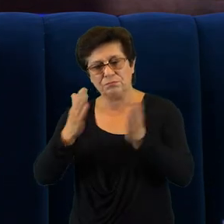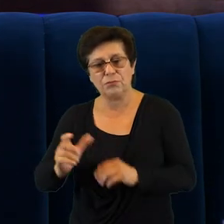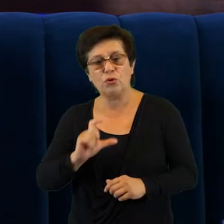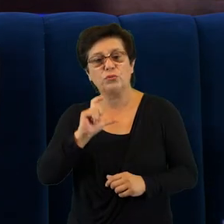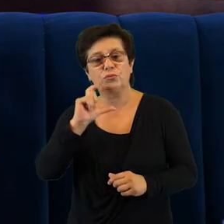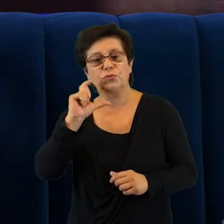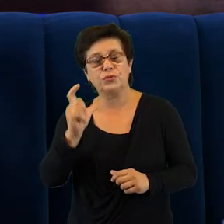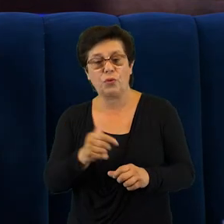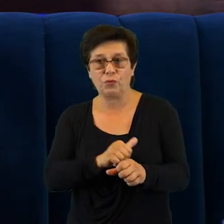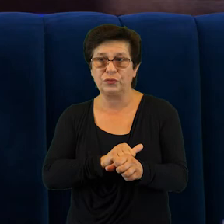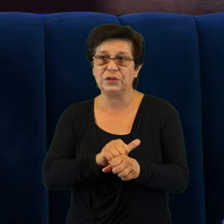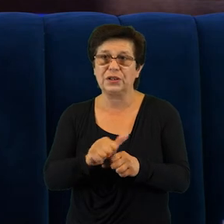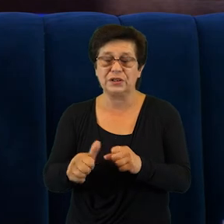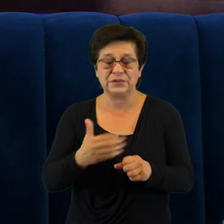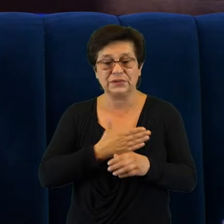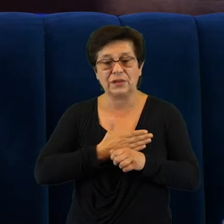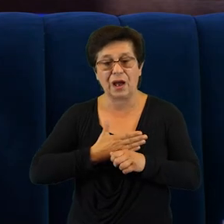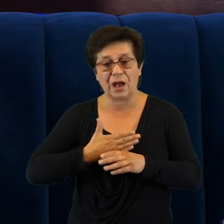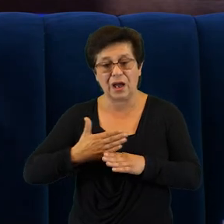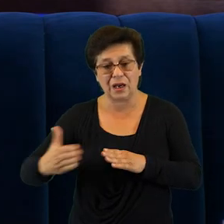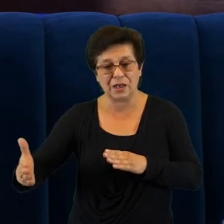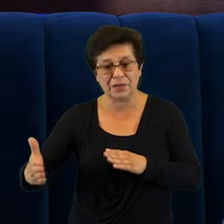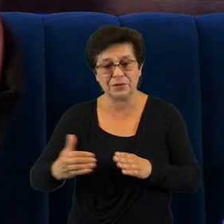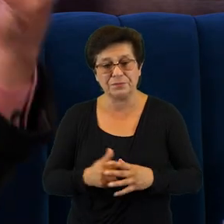Kiedy ja zrozumiałem, nie tylko pod wpływem tego, że oświecony,